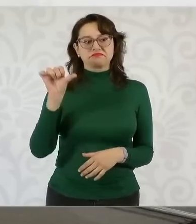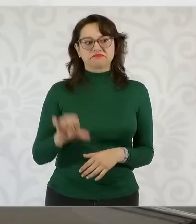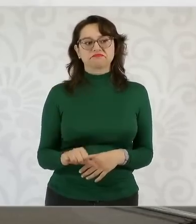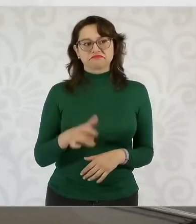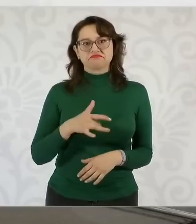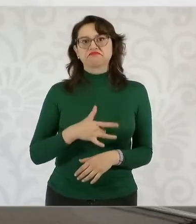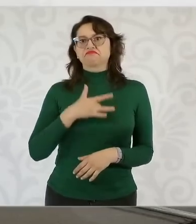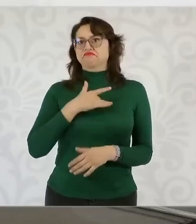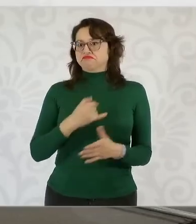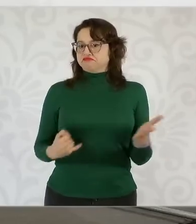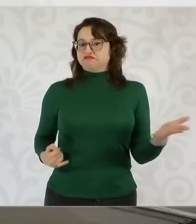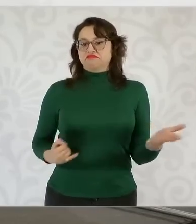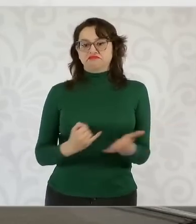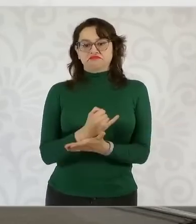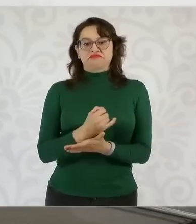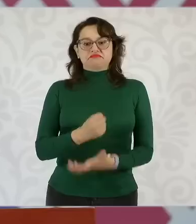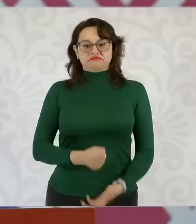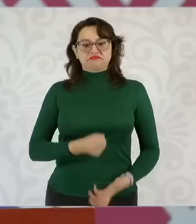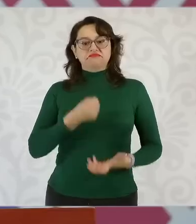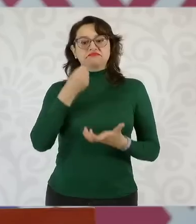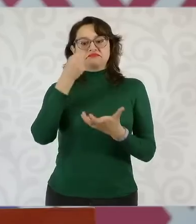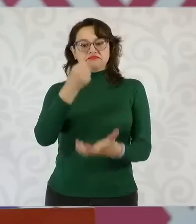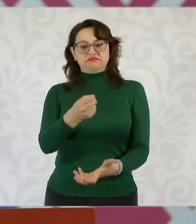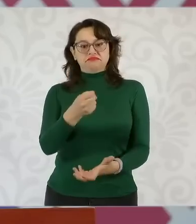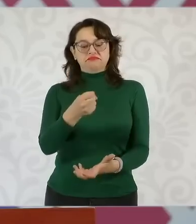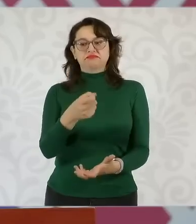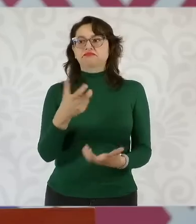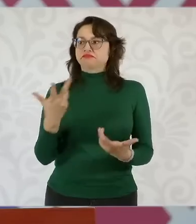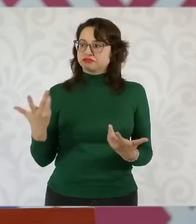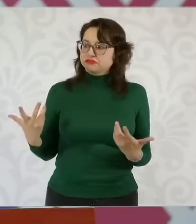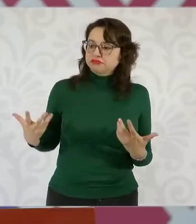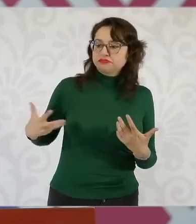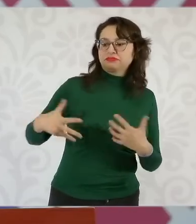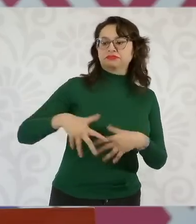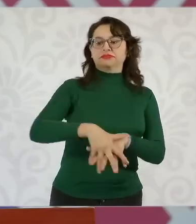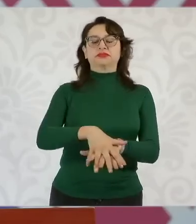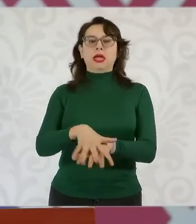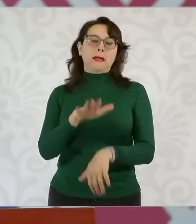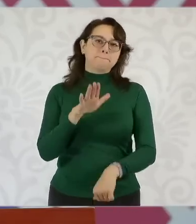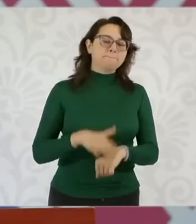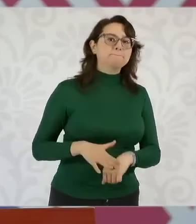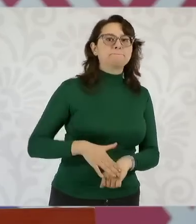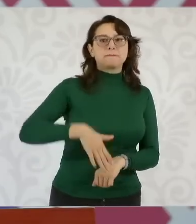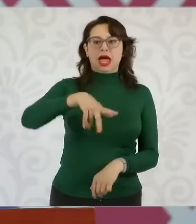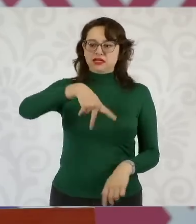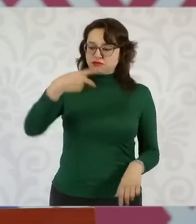a identificar a desarrollar y a integrar aún más proveedores locales a nuestra cadena de valor no